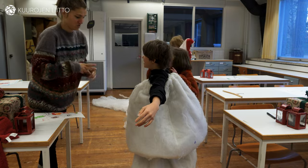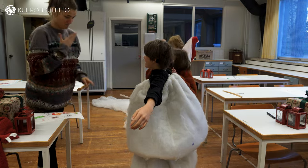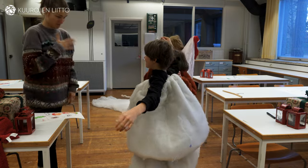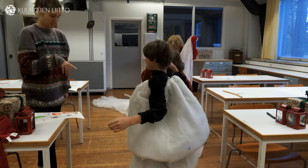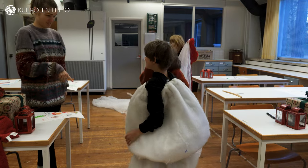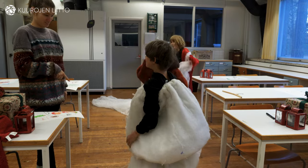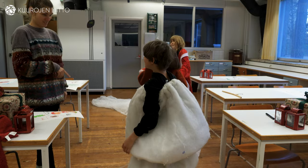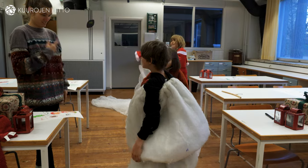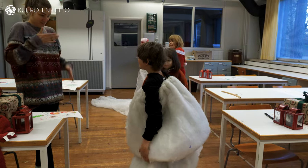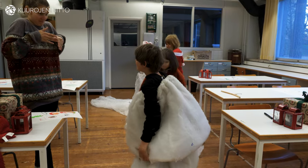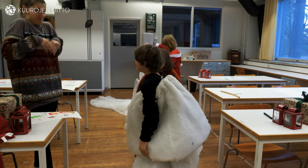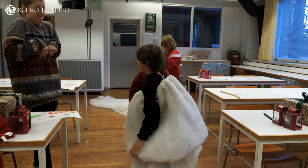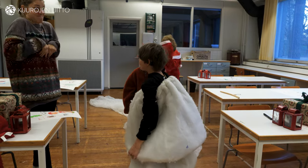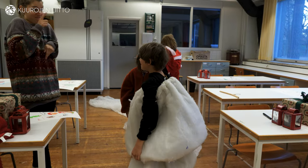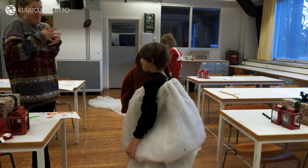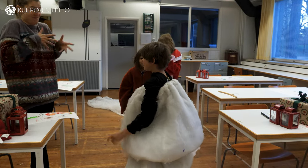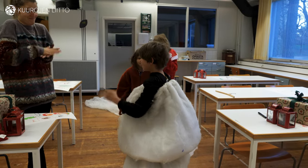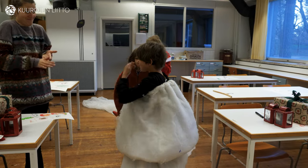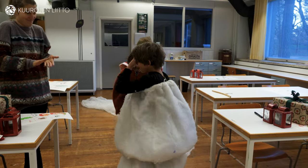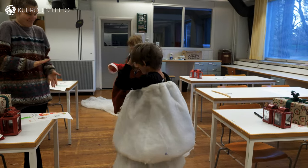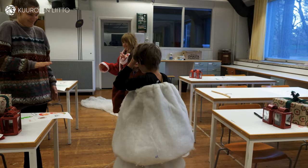Kokeillaan, olisiko nyt parempi? Pystytkö nyt viittomaan?